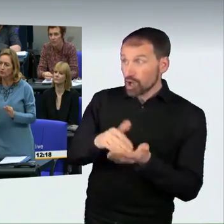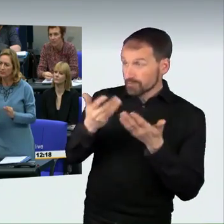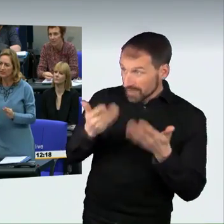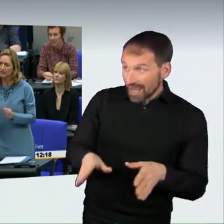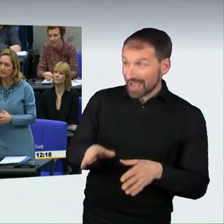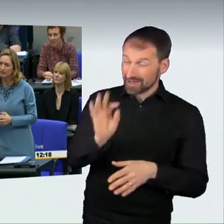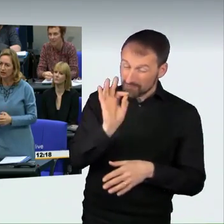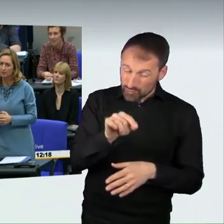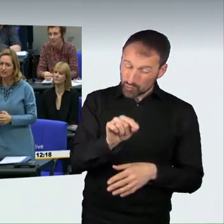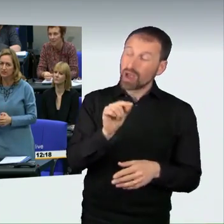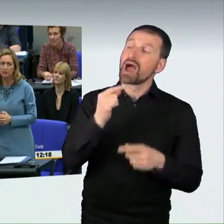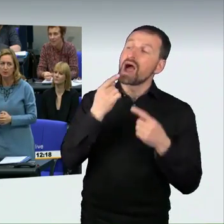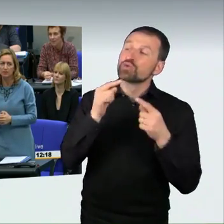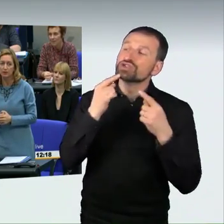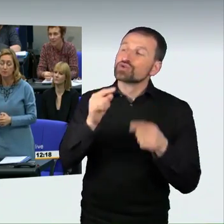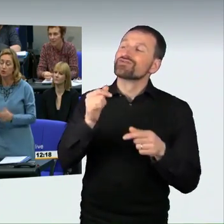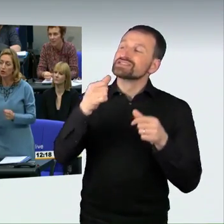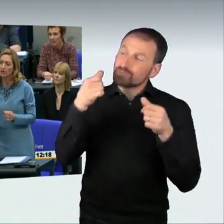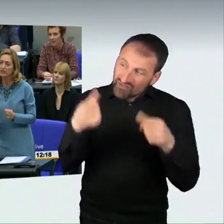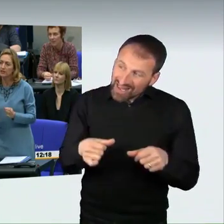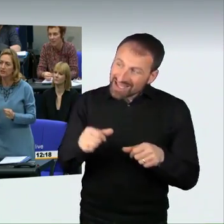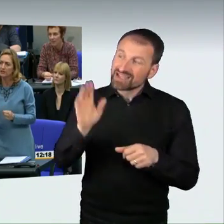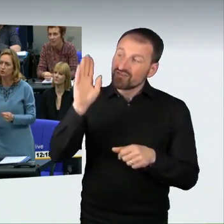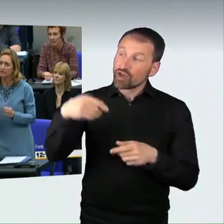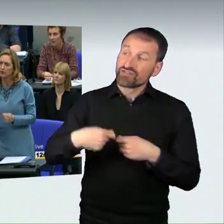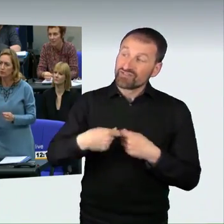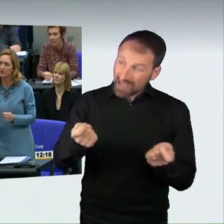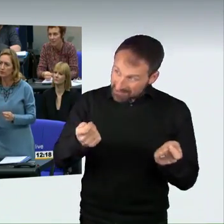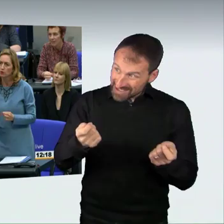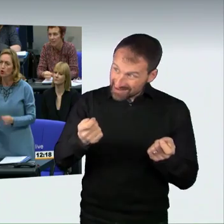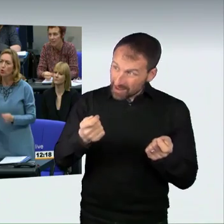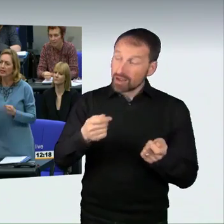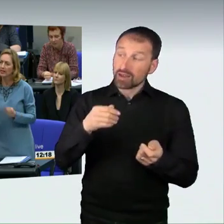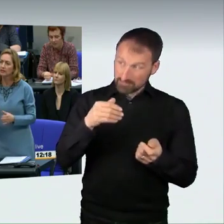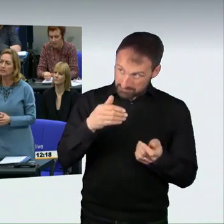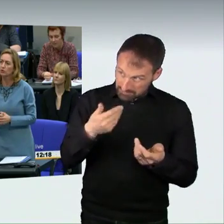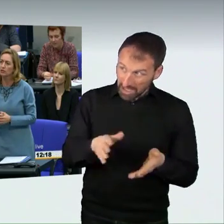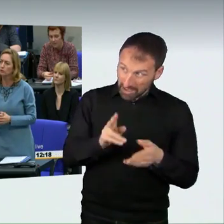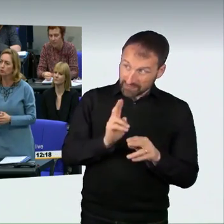der Auskunftspflicht des Vermieters, die Mietpreisbremse noch in dieser Legislaturperiode nachzubessern? Oder galt diese Aussage